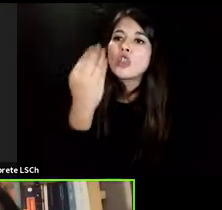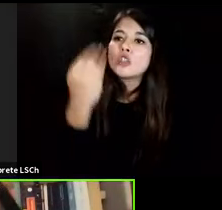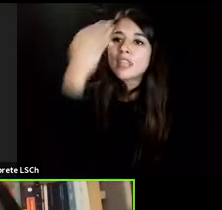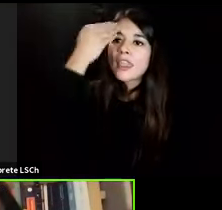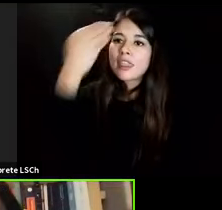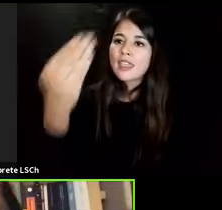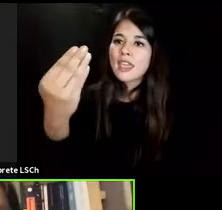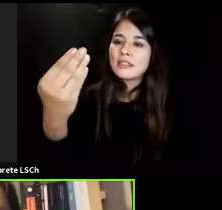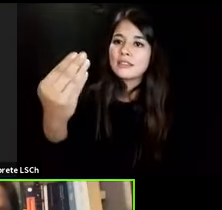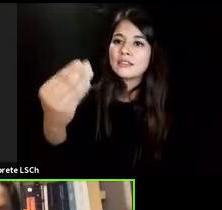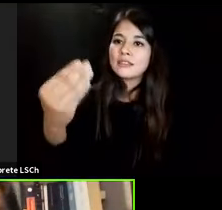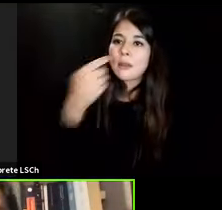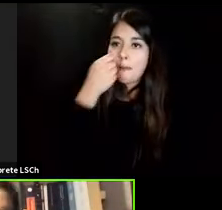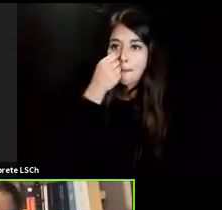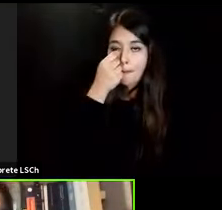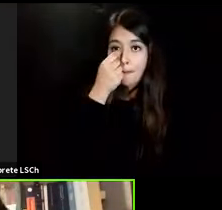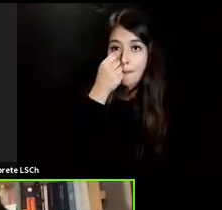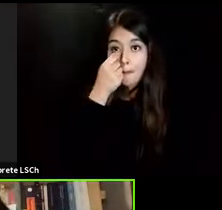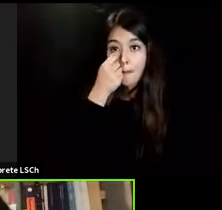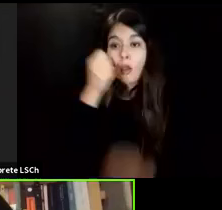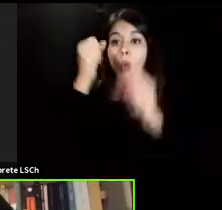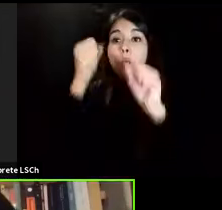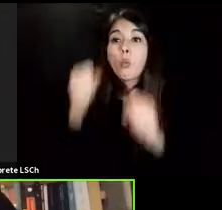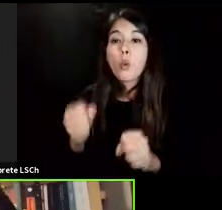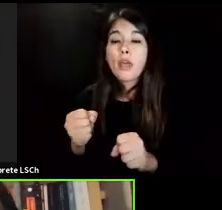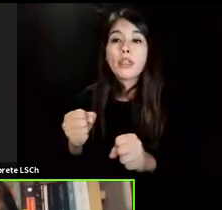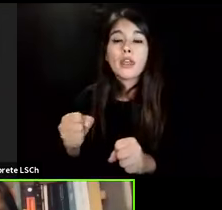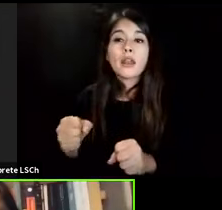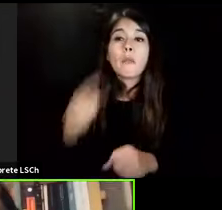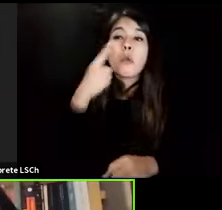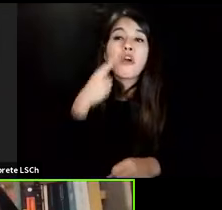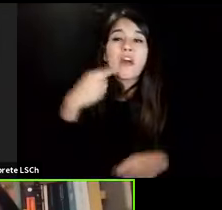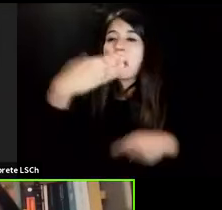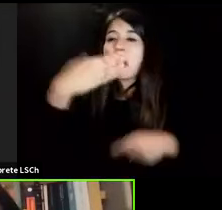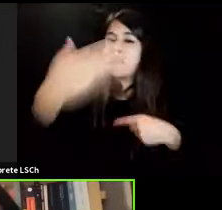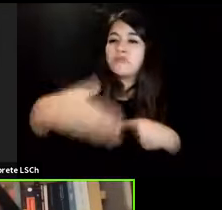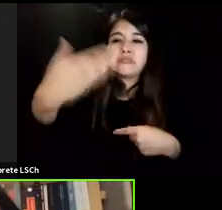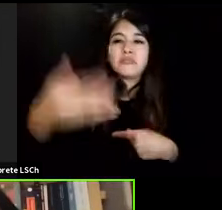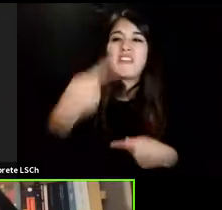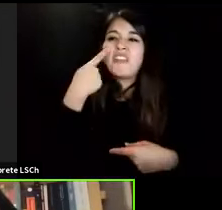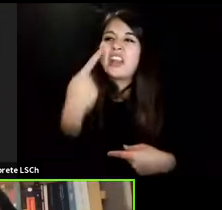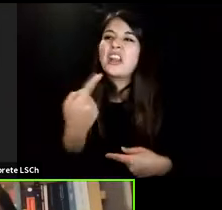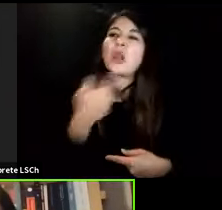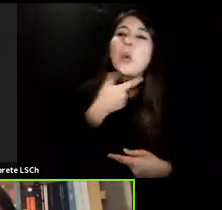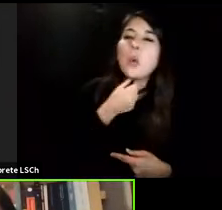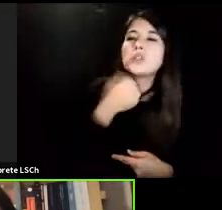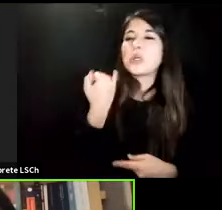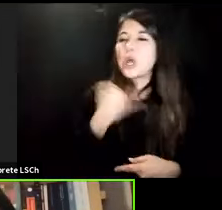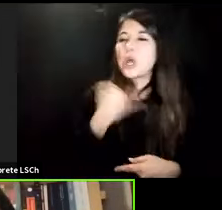los audiolibros que quieran ir probando saltando uno al otro ver si les convencen pero es un formato que es